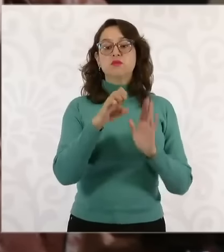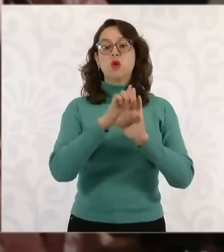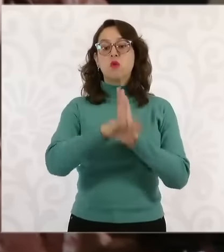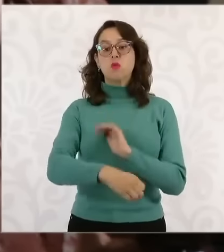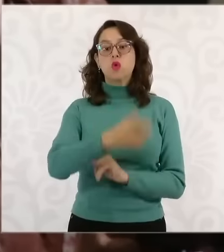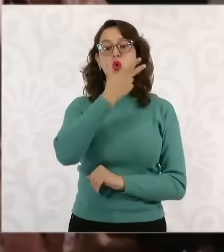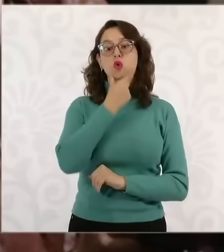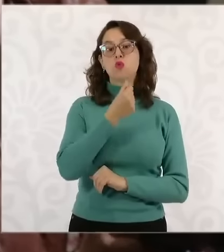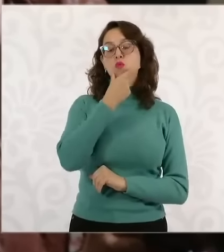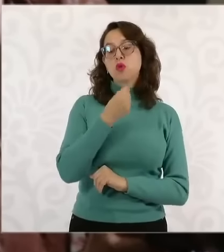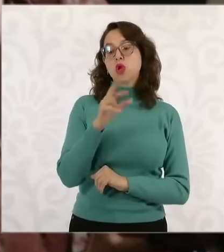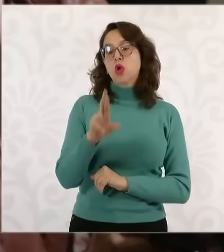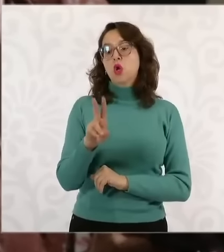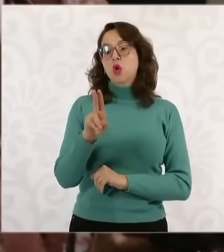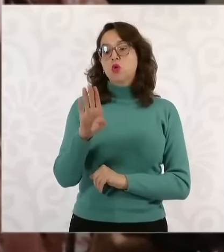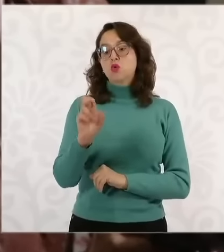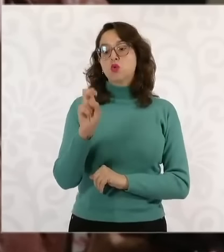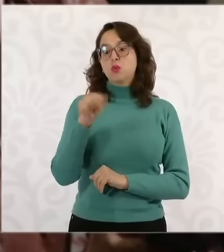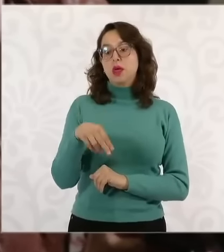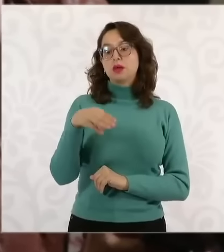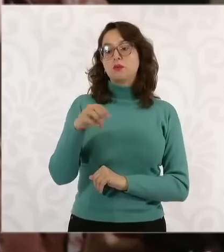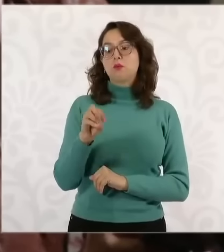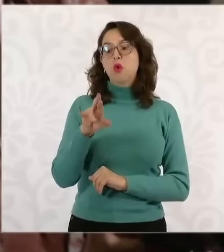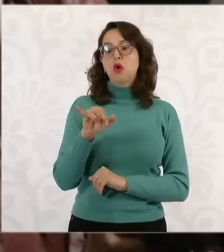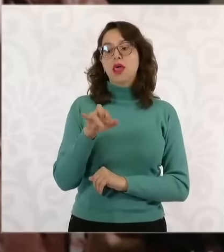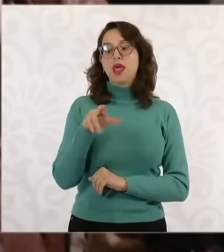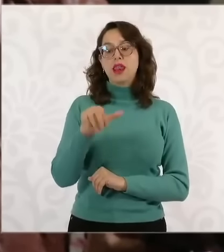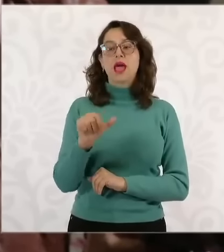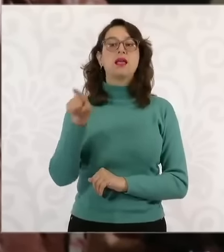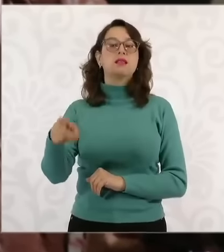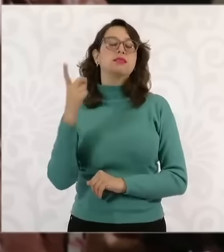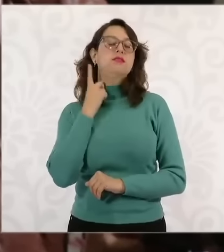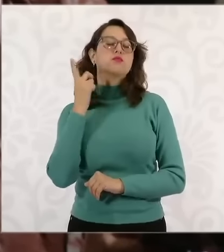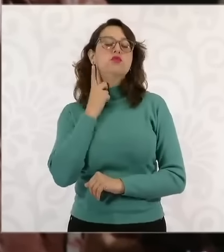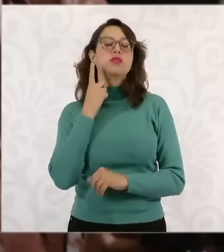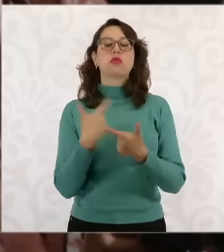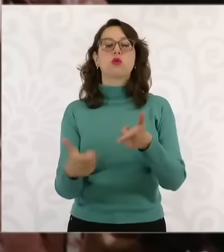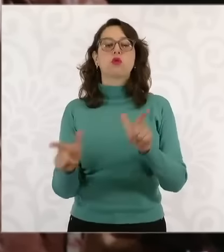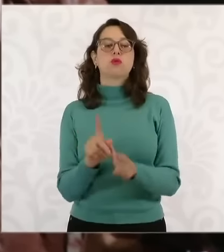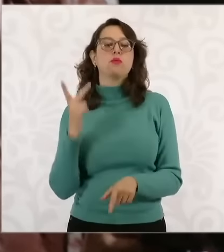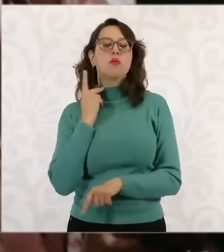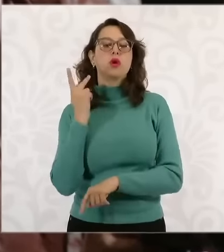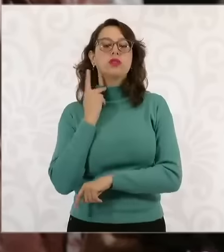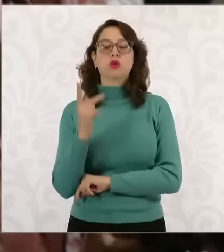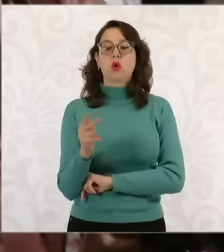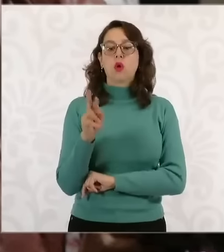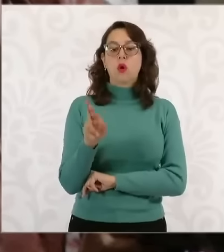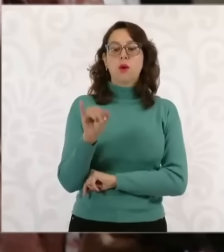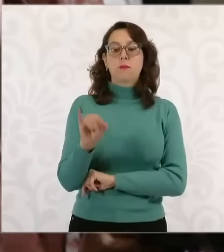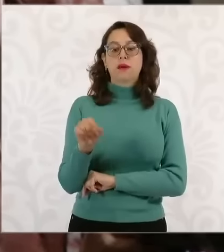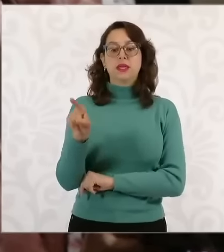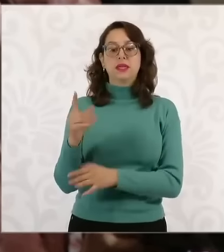el señor prista, diputado priista, perdón, eh dijo que está usando, por ejemplo, un video de